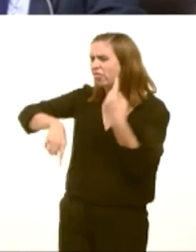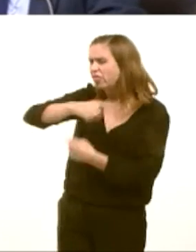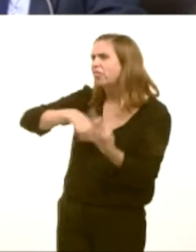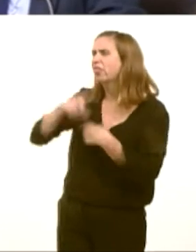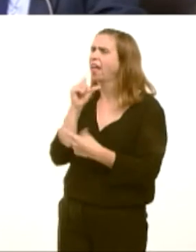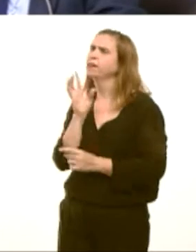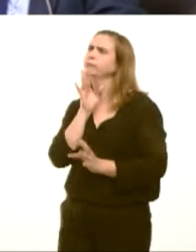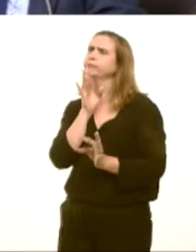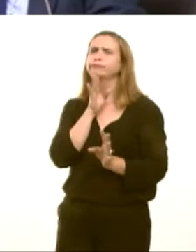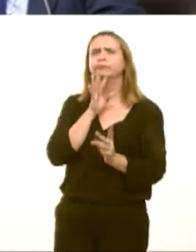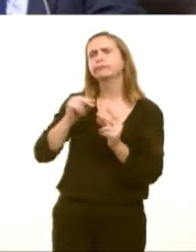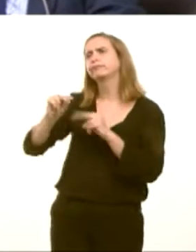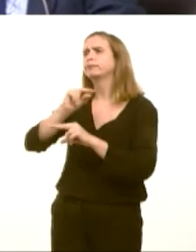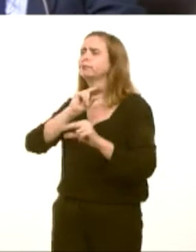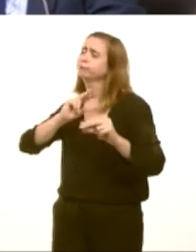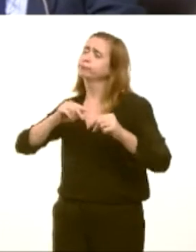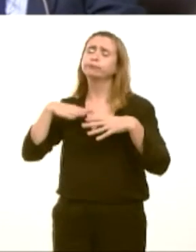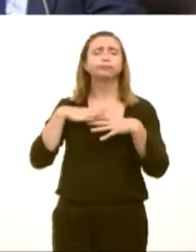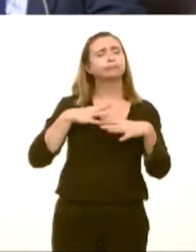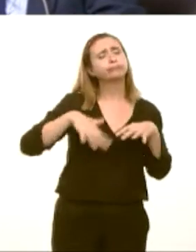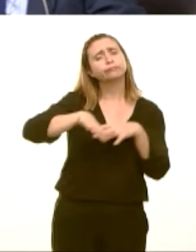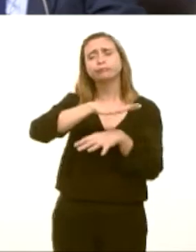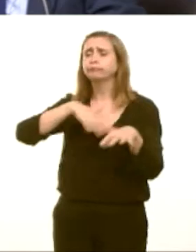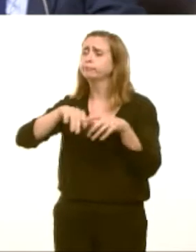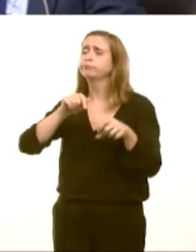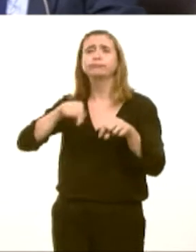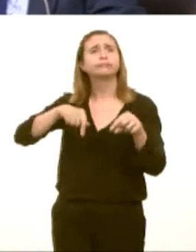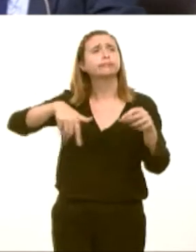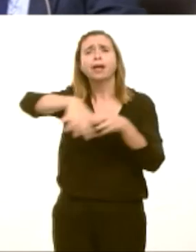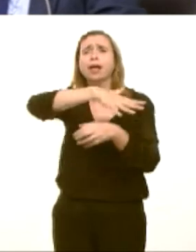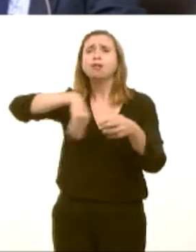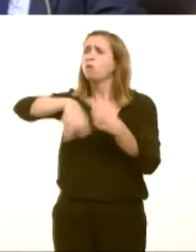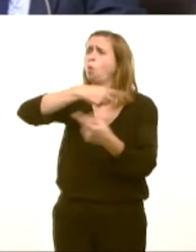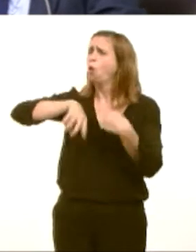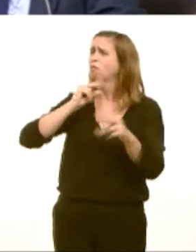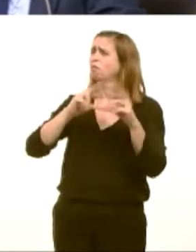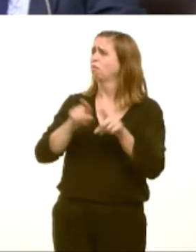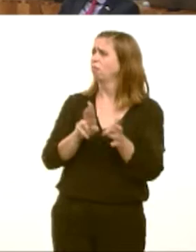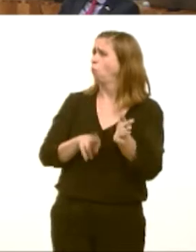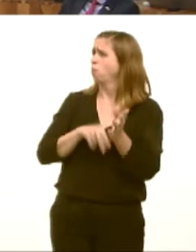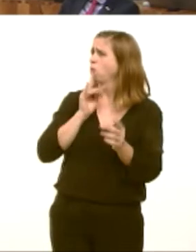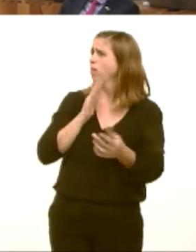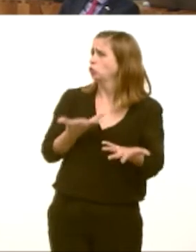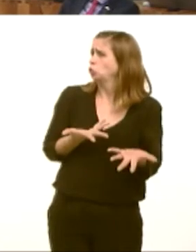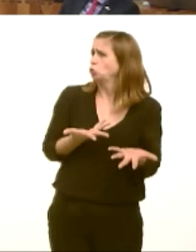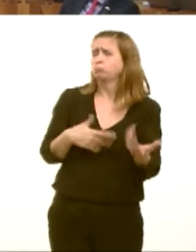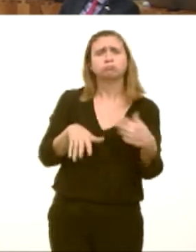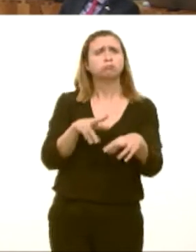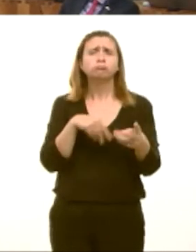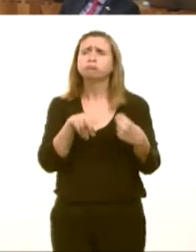mawr o ran cefnogi a hybu pobl ifanc i ddefnyddioír Gymraeg mewn lleoliad lle maeír Gymraeg yn